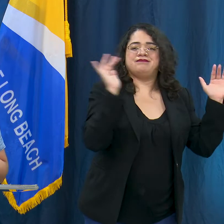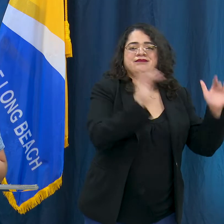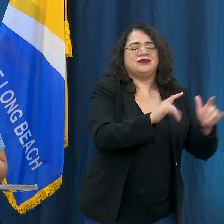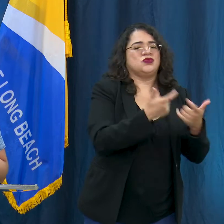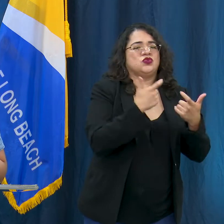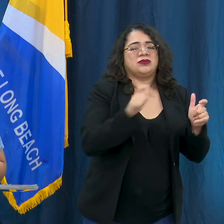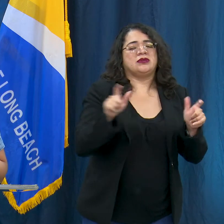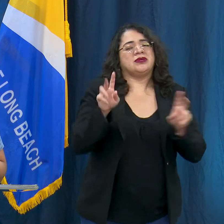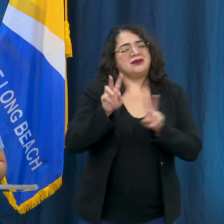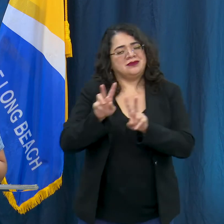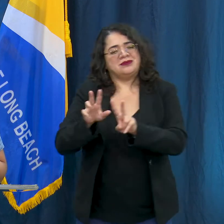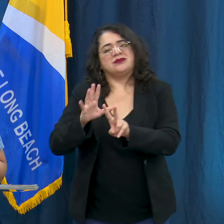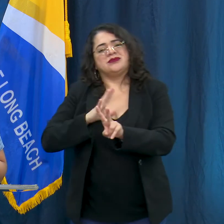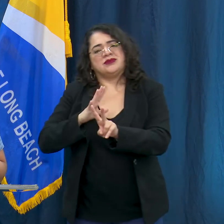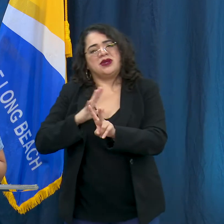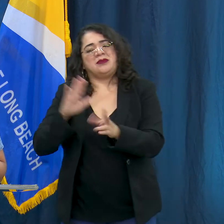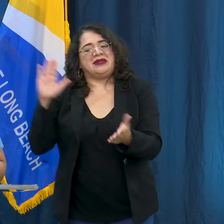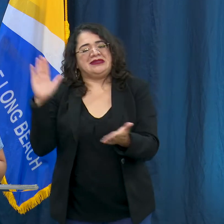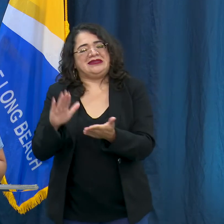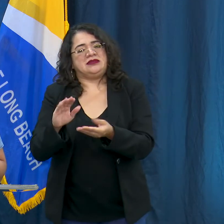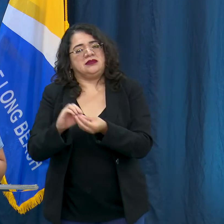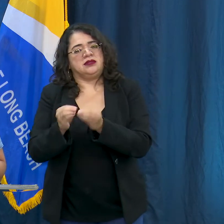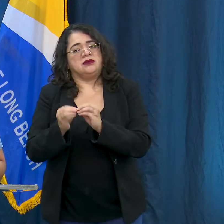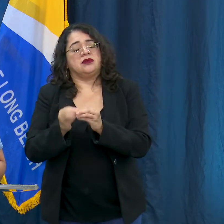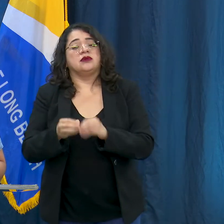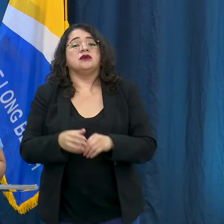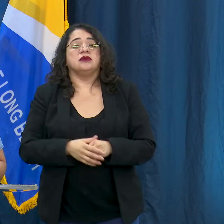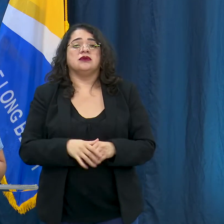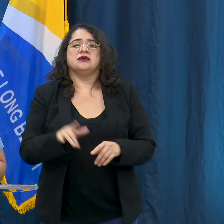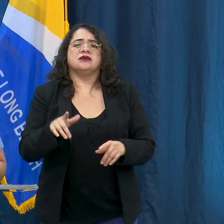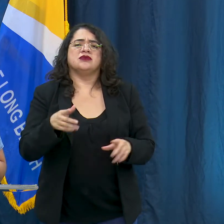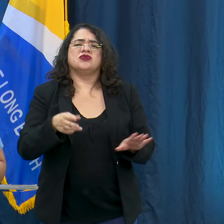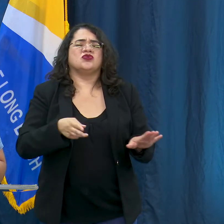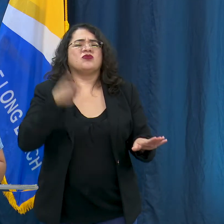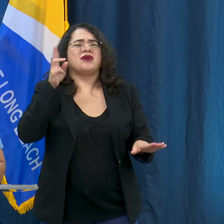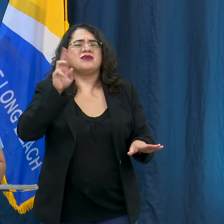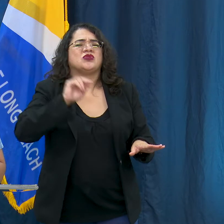alto rias go so no no son s por este momento no se pueden realizar esos